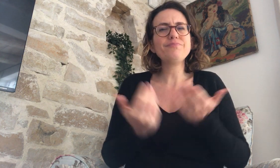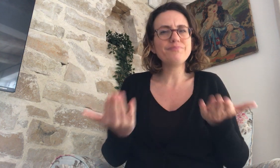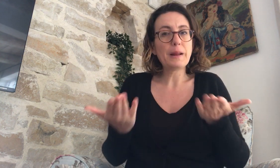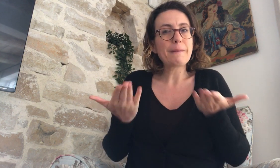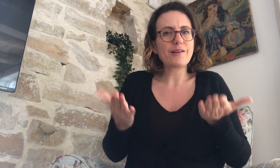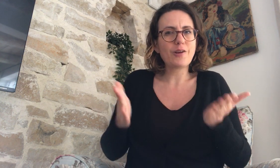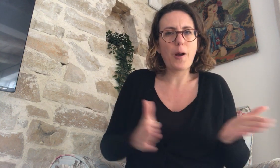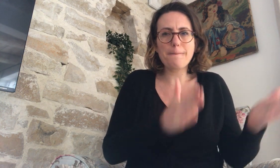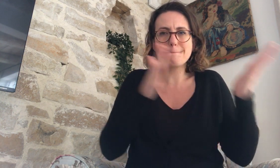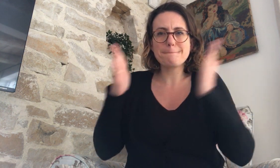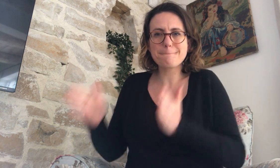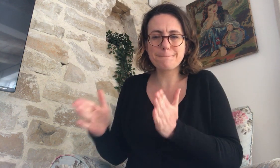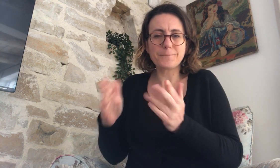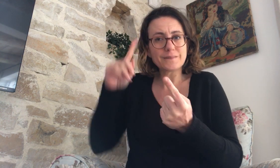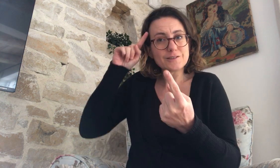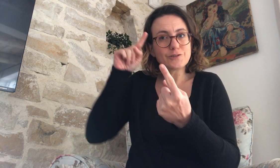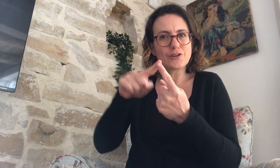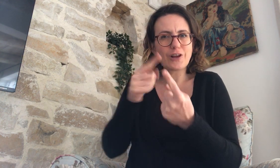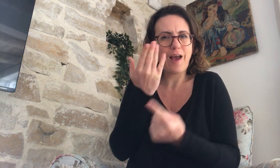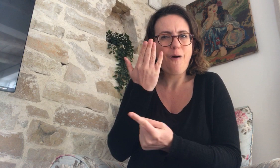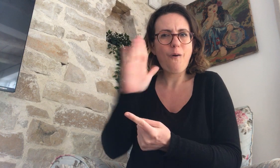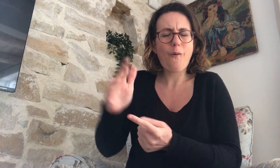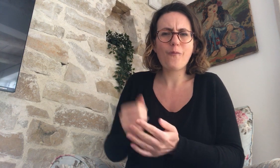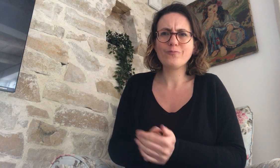Je vais maintenant aborder un autre thème.